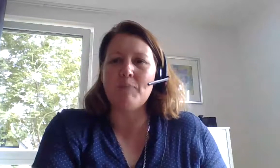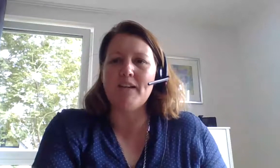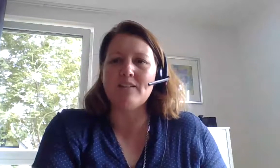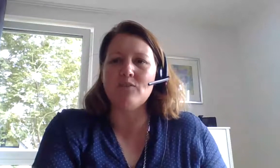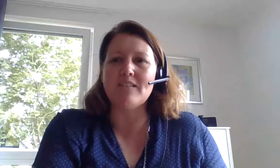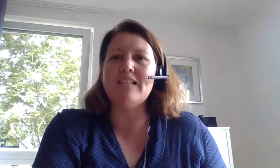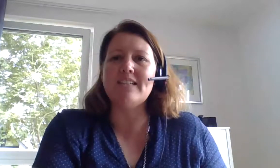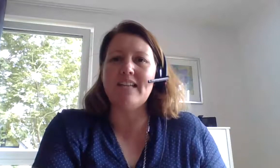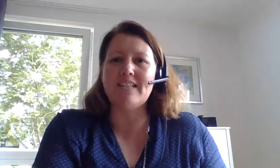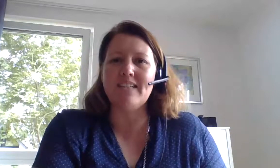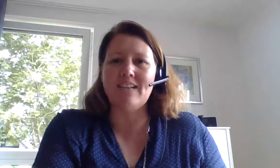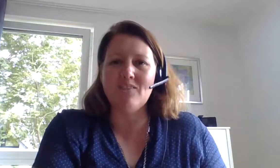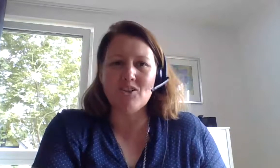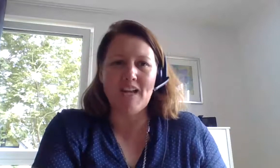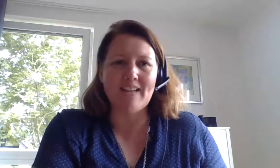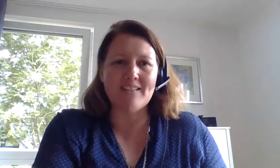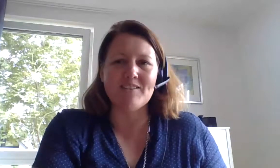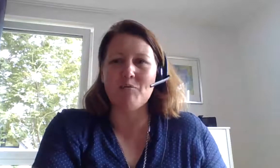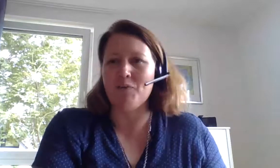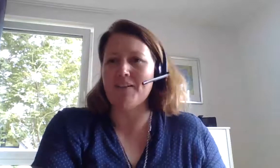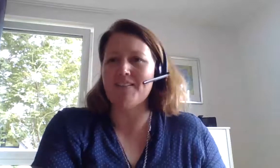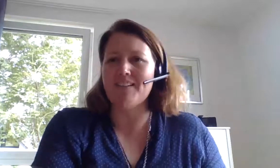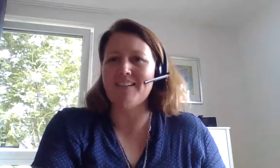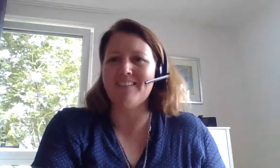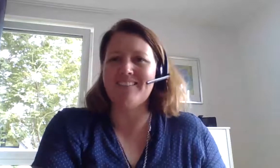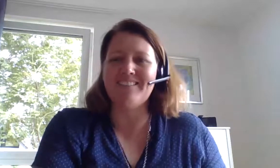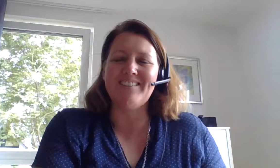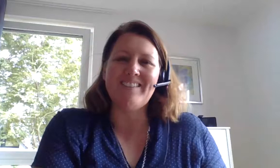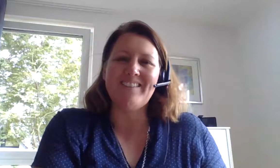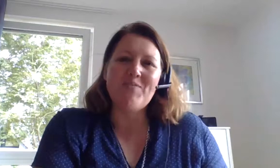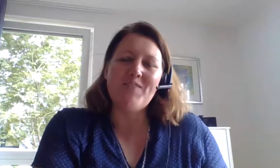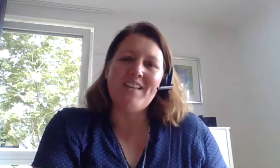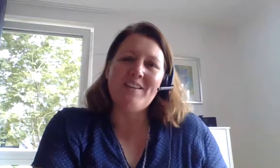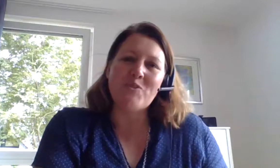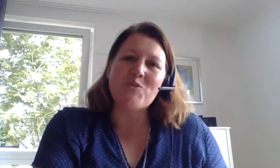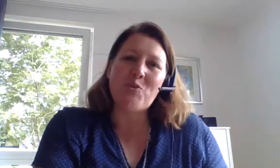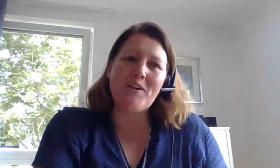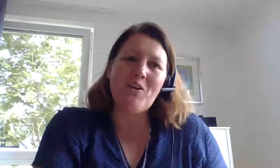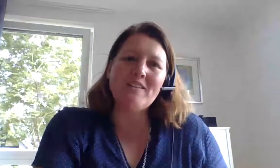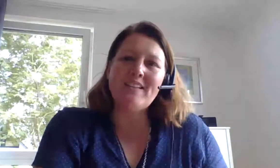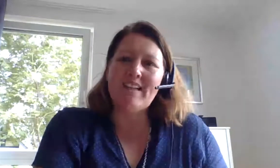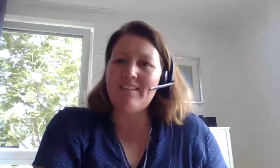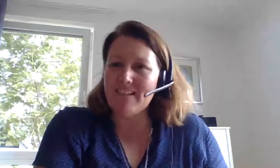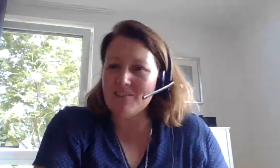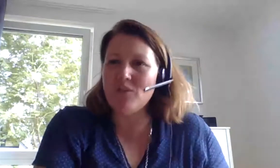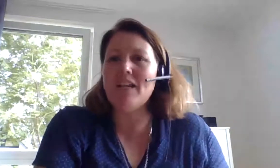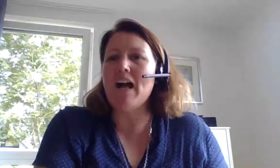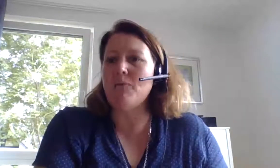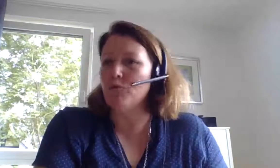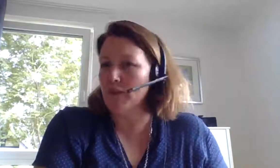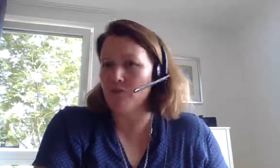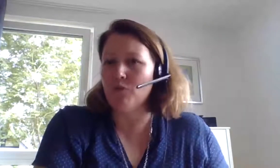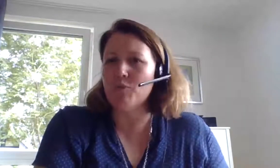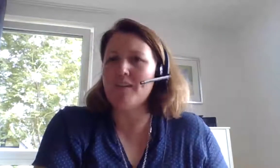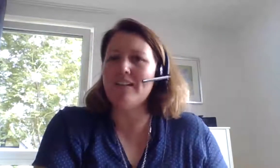لمساعدتنا في تسهيل وتلخيص ما يحدث في جانب المحادثة الكتابية وهذا امر مفيد جدا حتى بالنسبة إلي